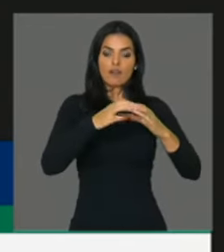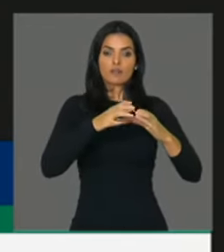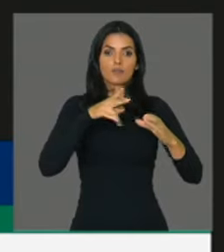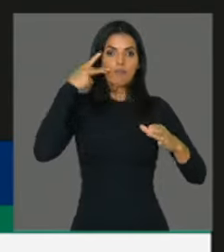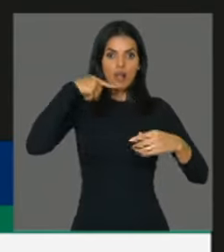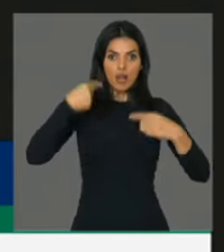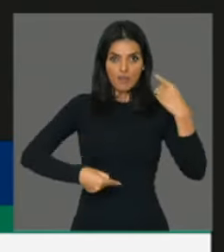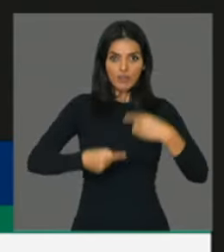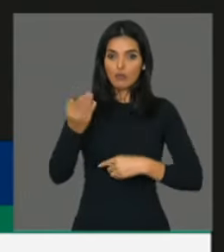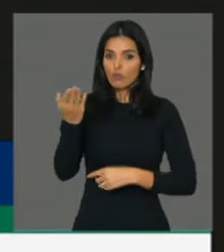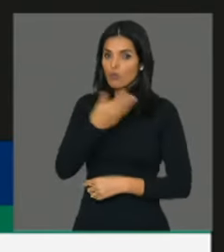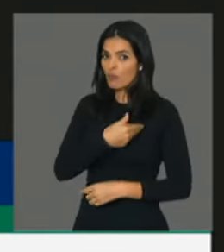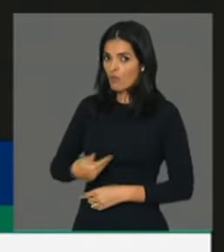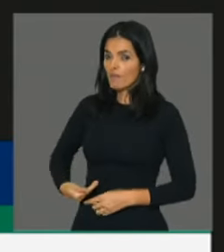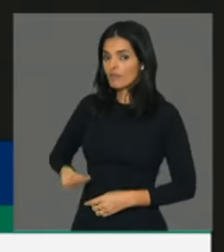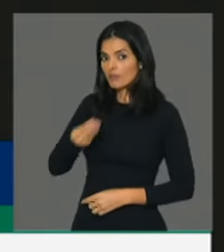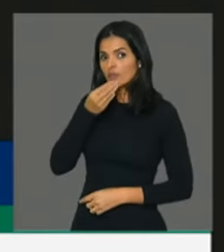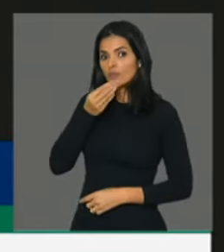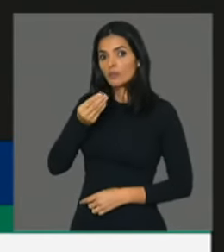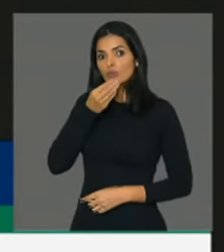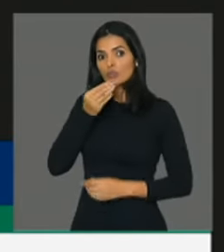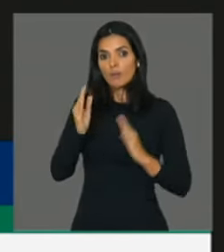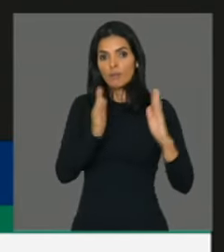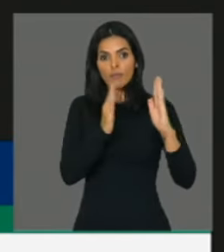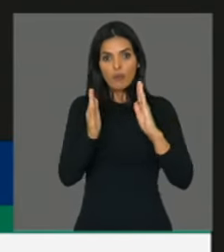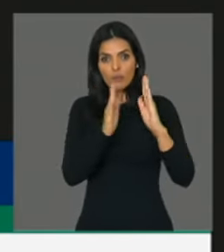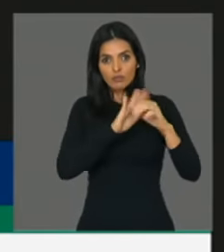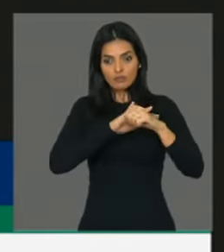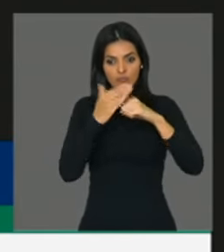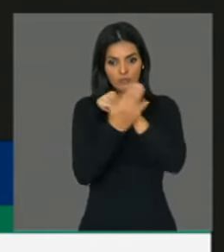APELO PARA QUE O GOVERNO PELO MENOS NESSA FASE DE PANDEMIA PERMITISSE A ... PARA OS